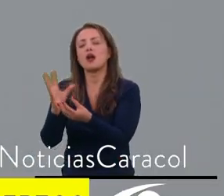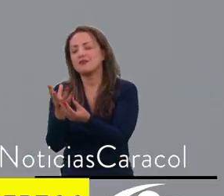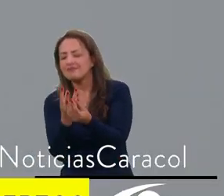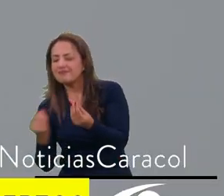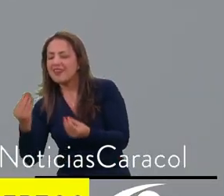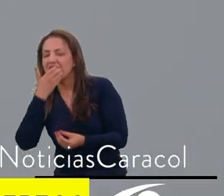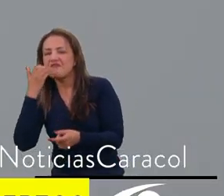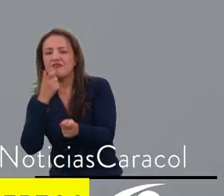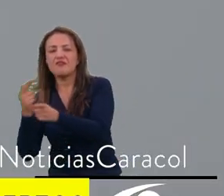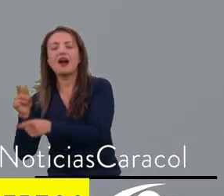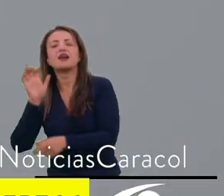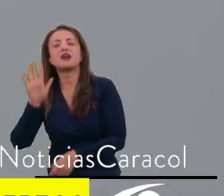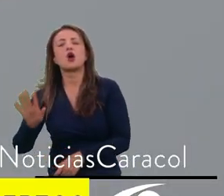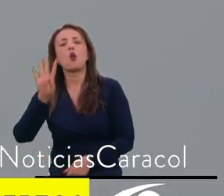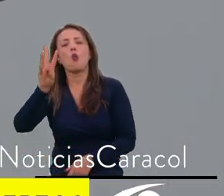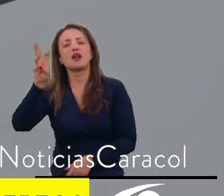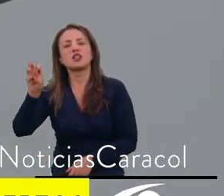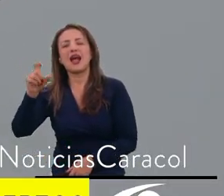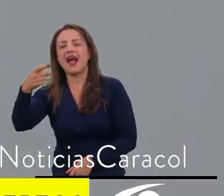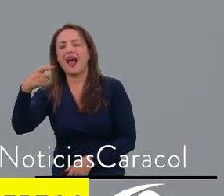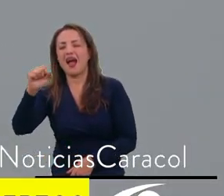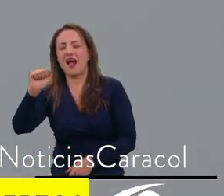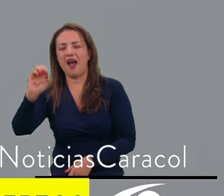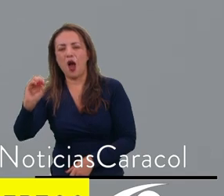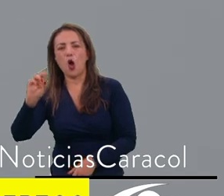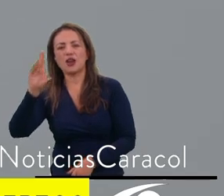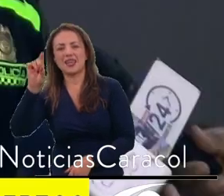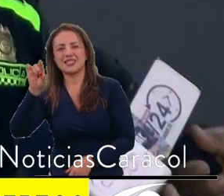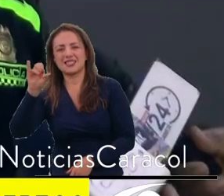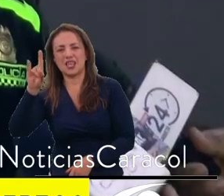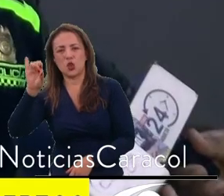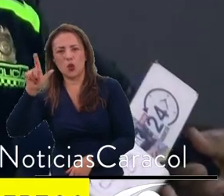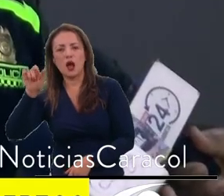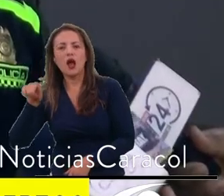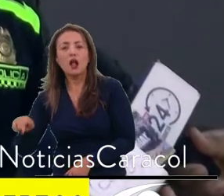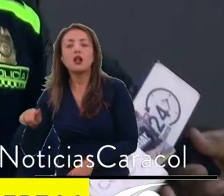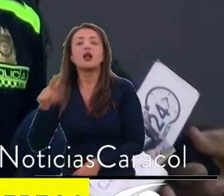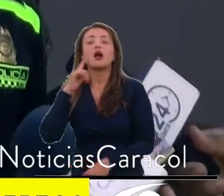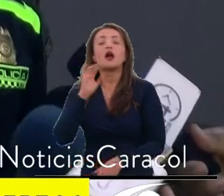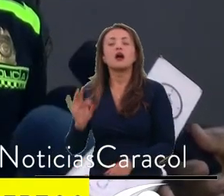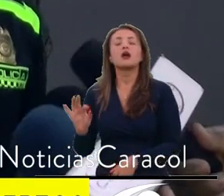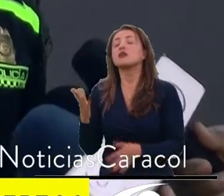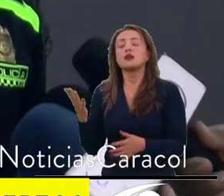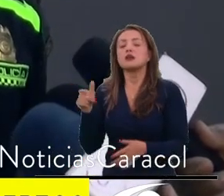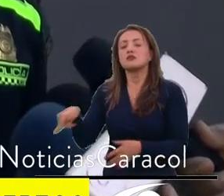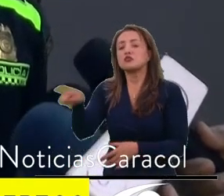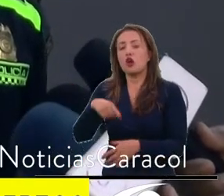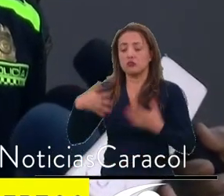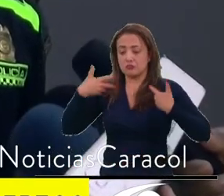logrando el hallazgo de siete